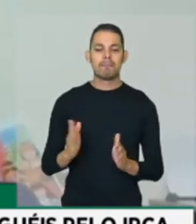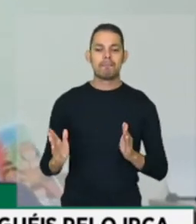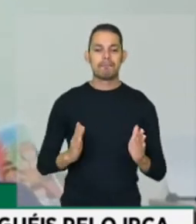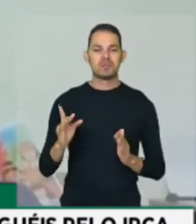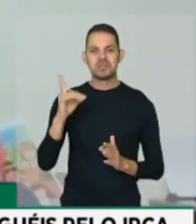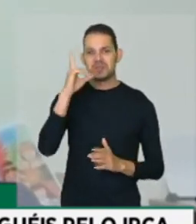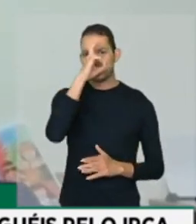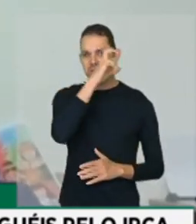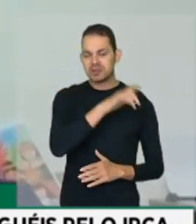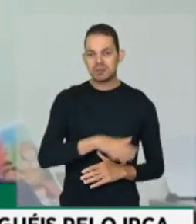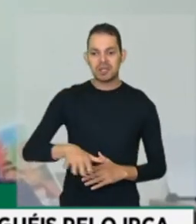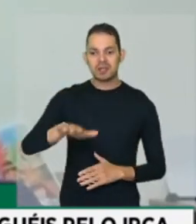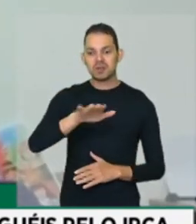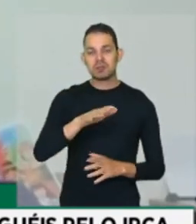INCLUSIVE PARA A MAIORIA DA POPULAÇÃO PRECISA... DE...